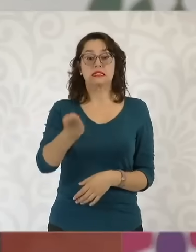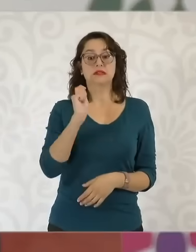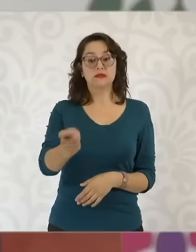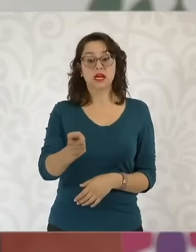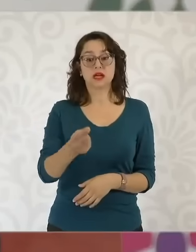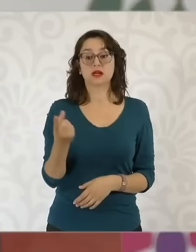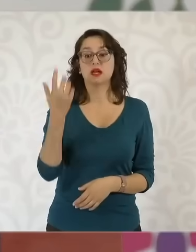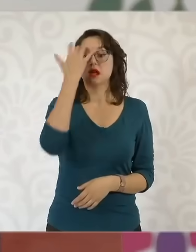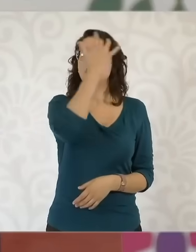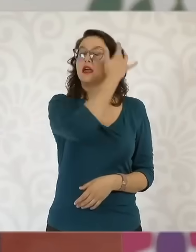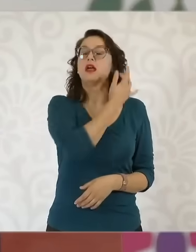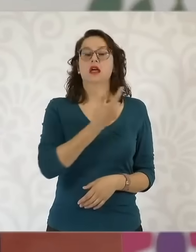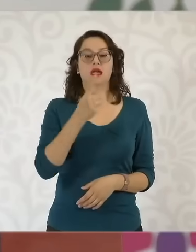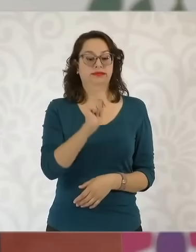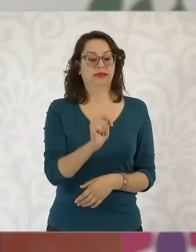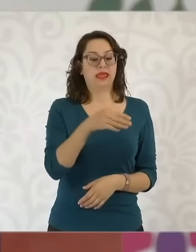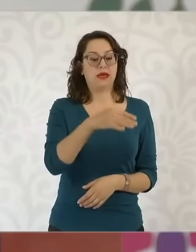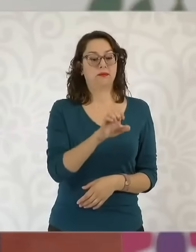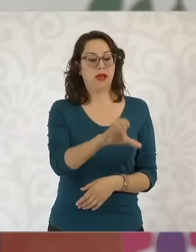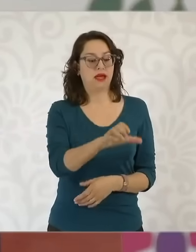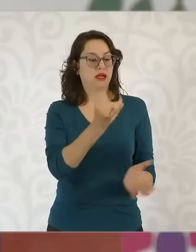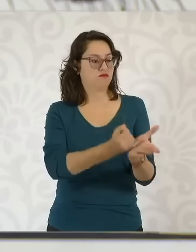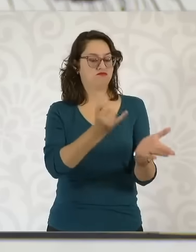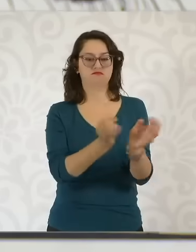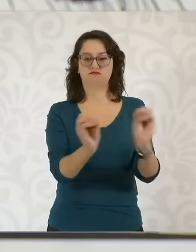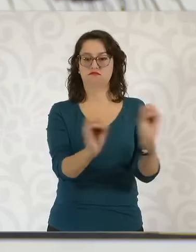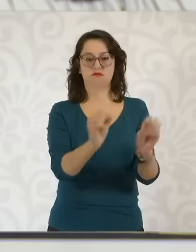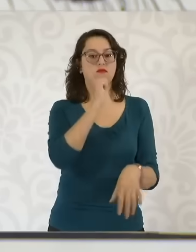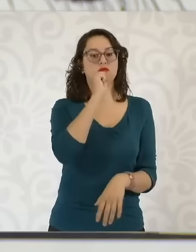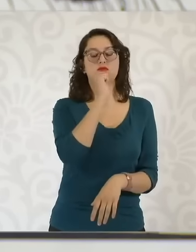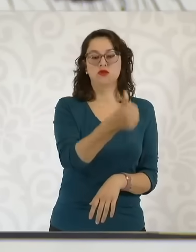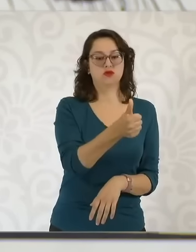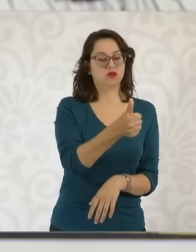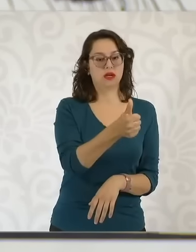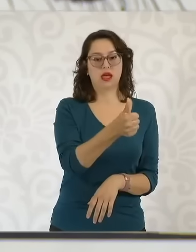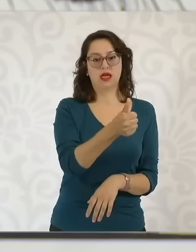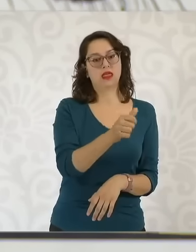lo que está dentro del TEMEC no tiene arancel excepción de lo que ya sabemos de automotriz,